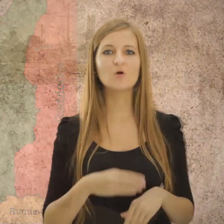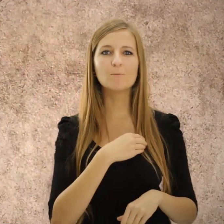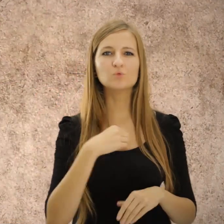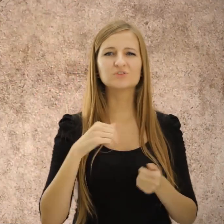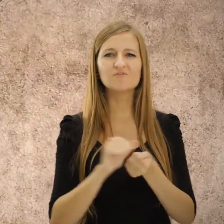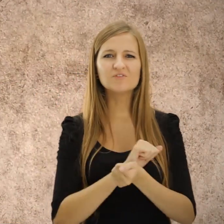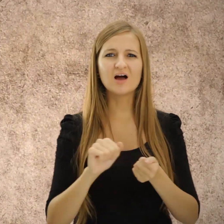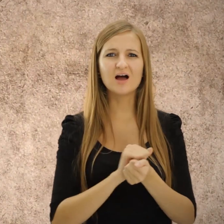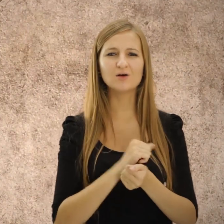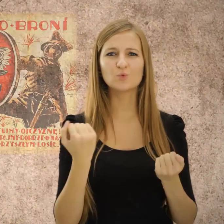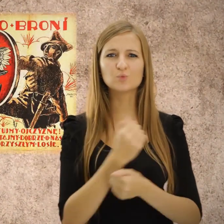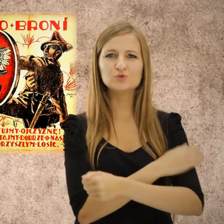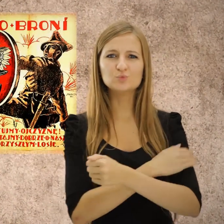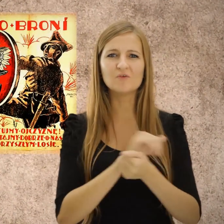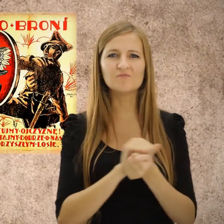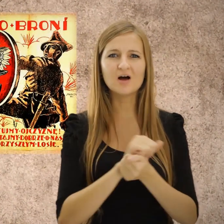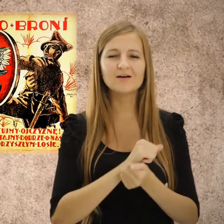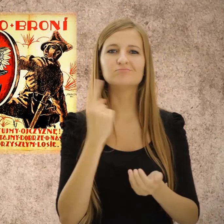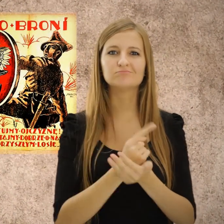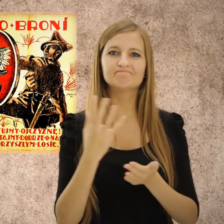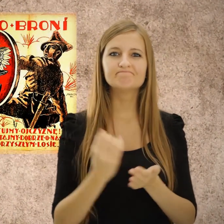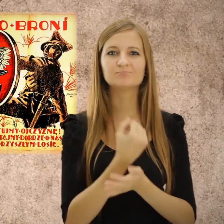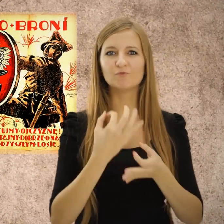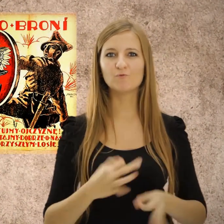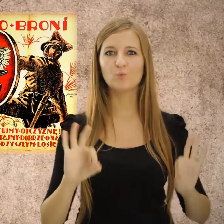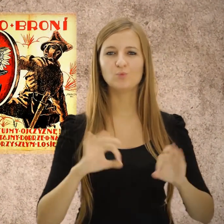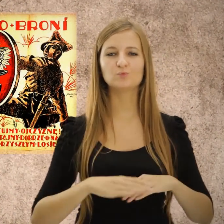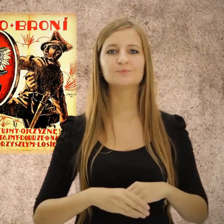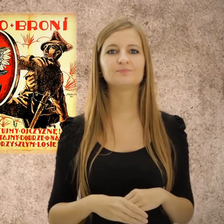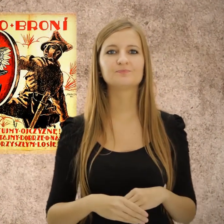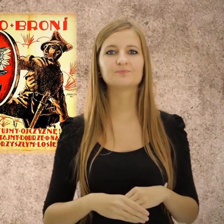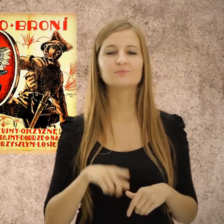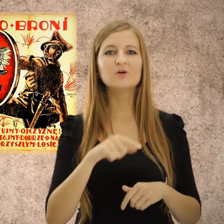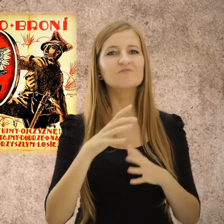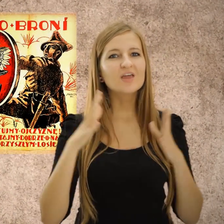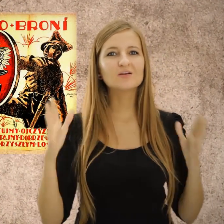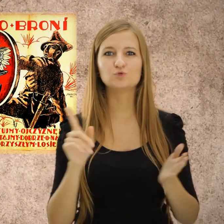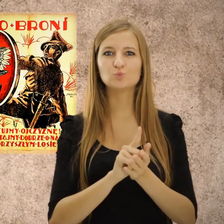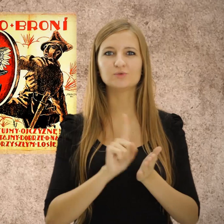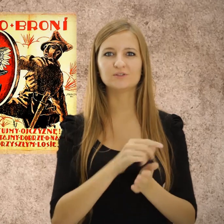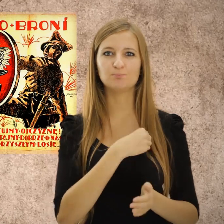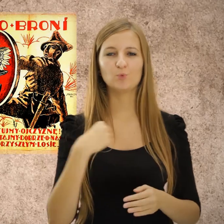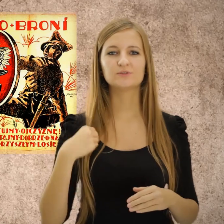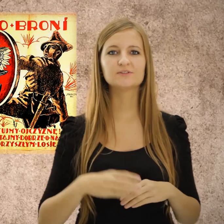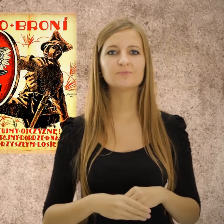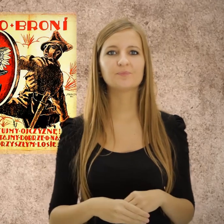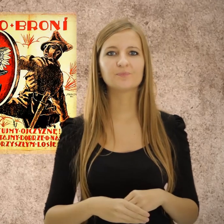Polska wywalczyła niepodległość własnymi siłami. To był wielki sukces Polaków.